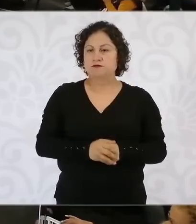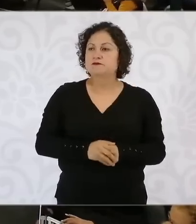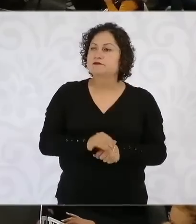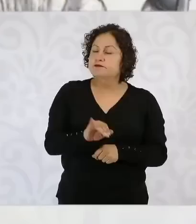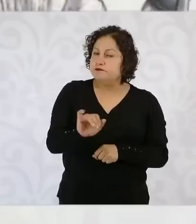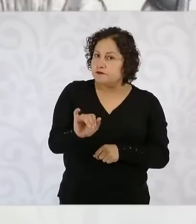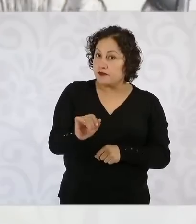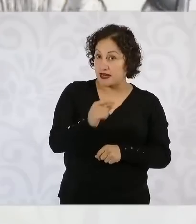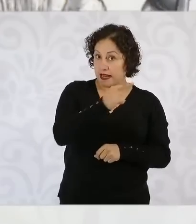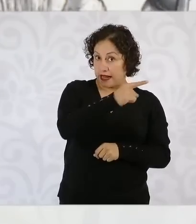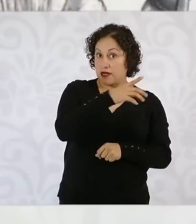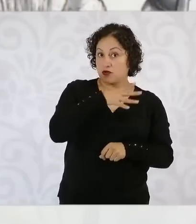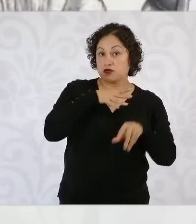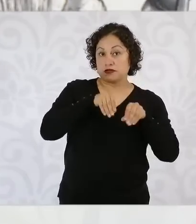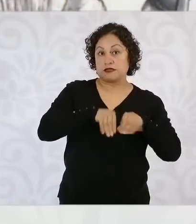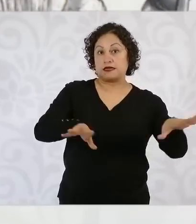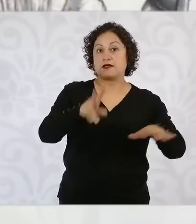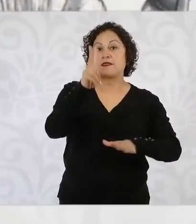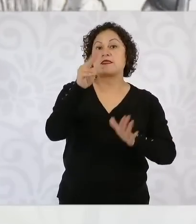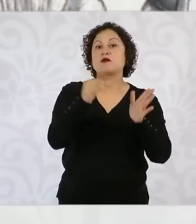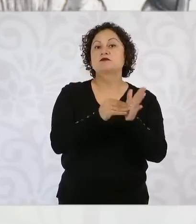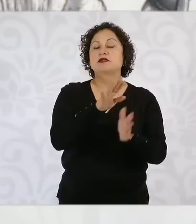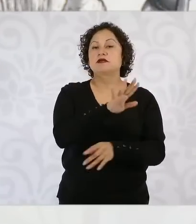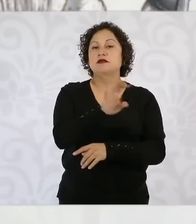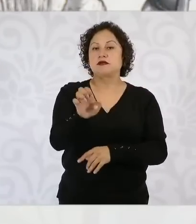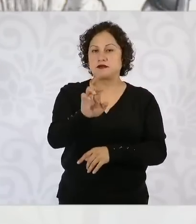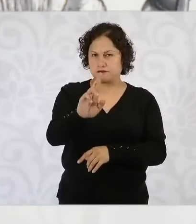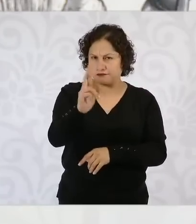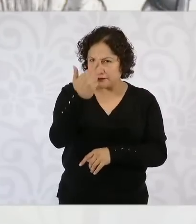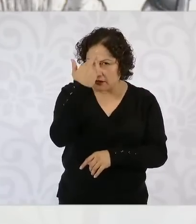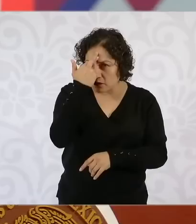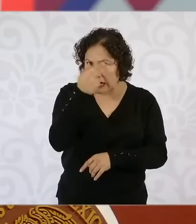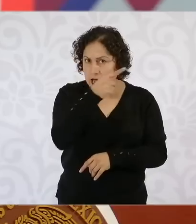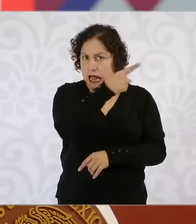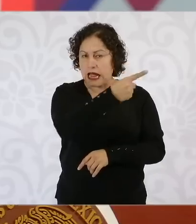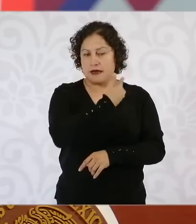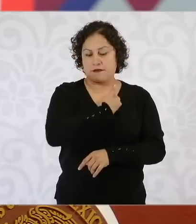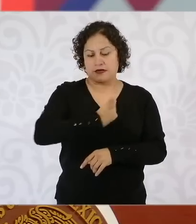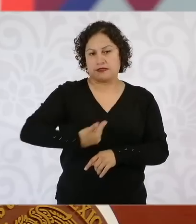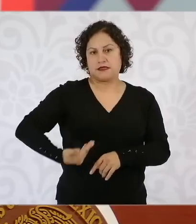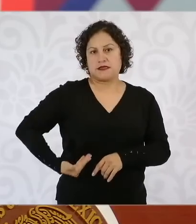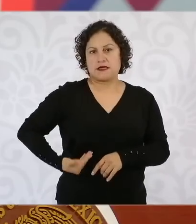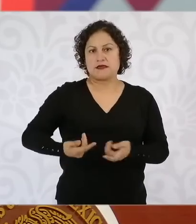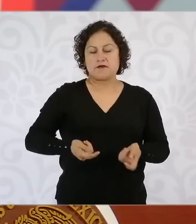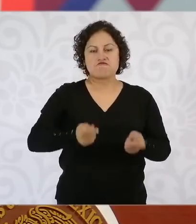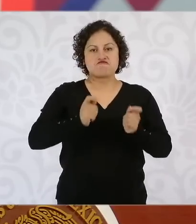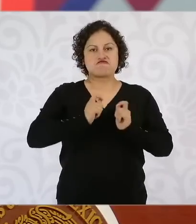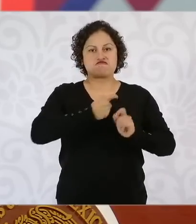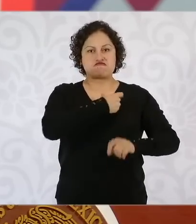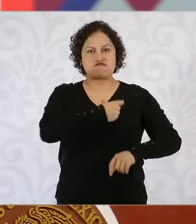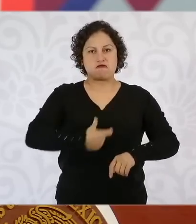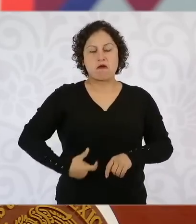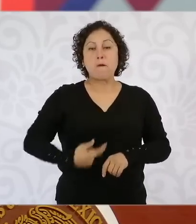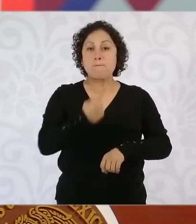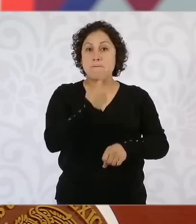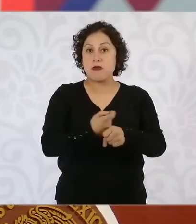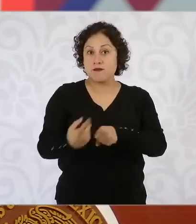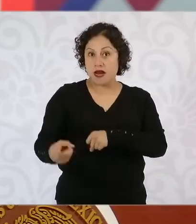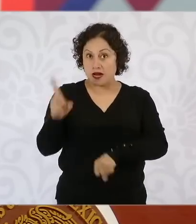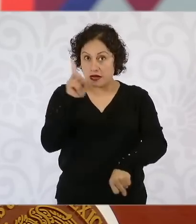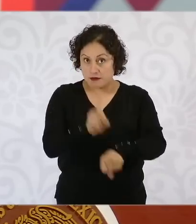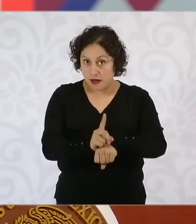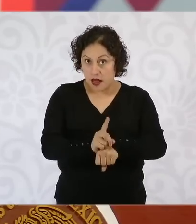Recuerden que lo informó desde el primer día que tomó posesión e y repito a nosotros nos ayuda sí